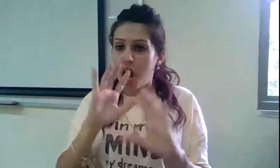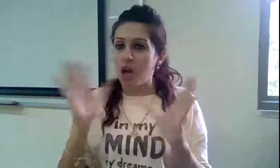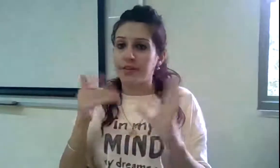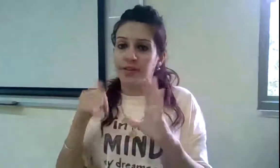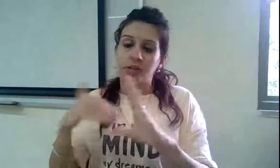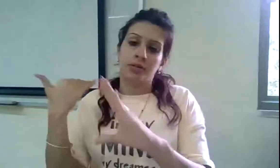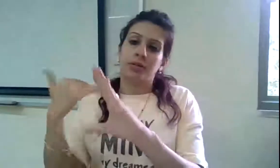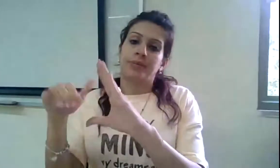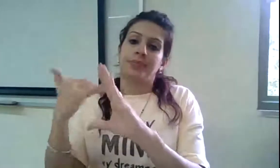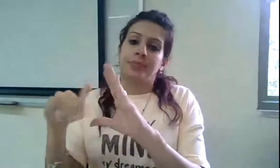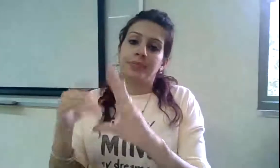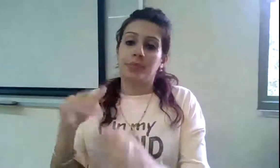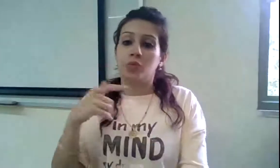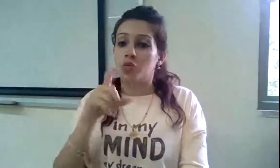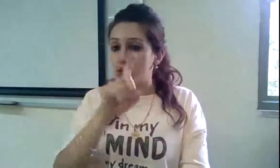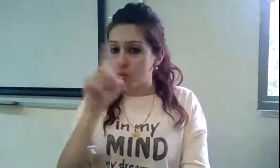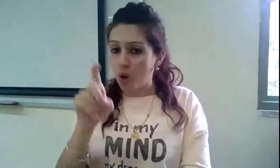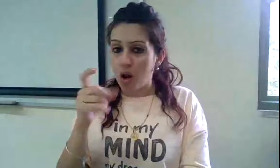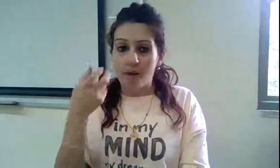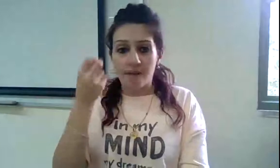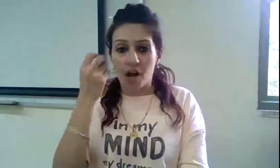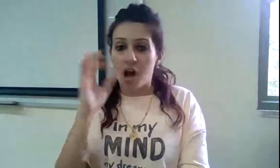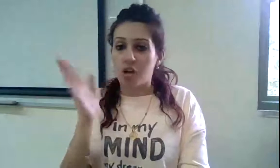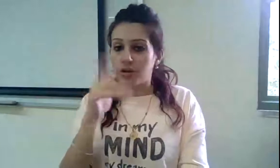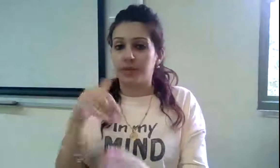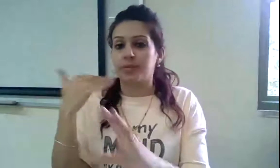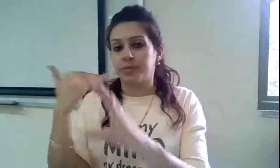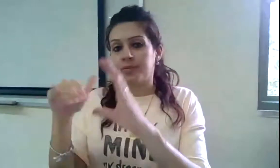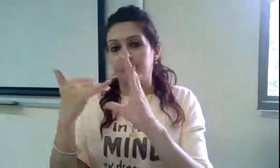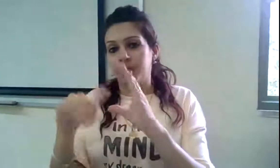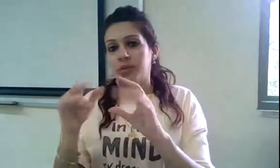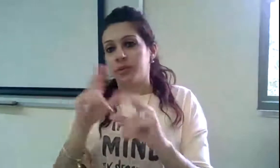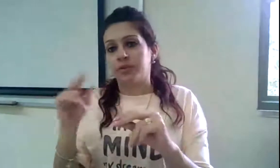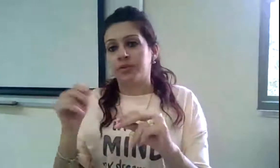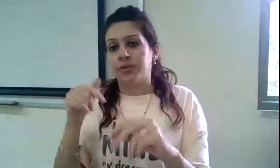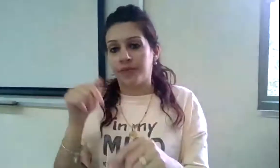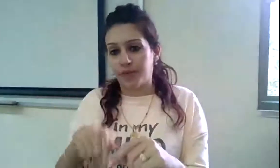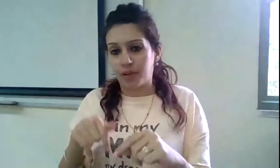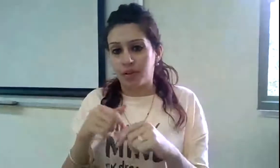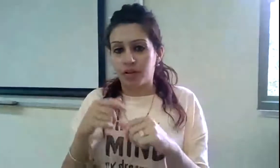لذلك نرجو منكم ألا تترددوا في استخدامها وإبقاء المؤتمر تفاعليا